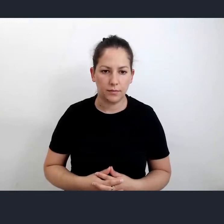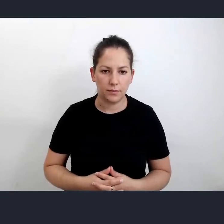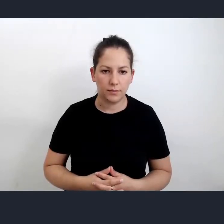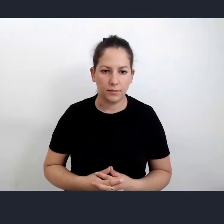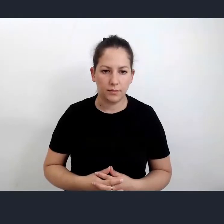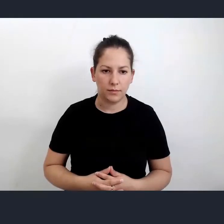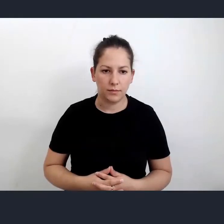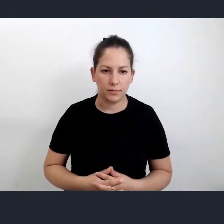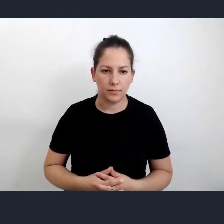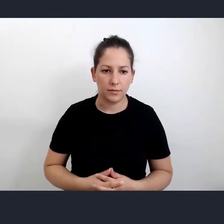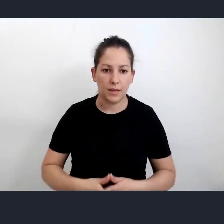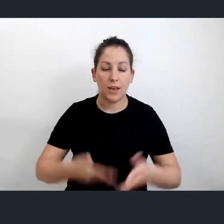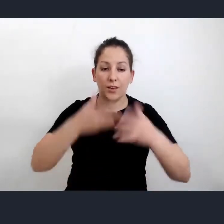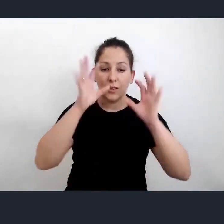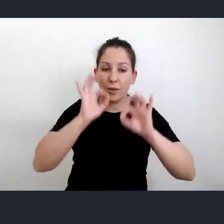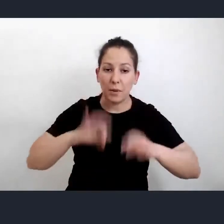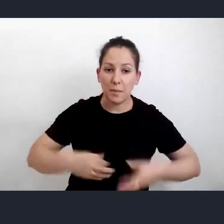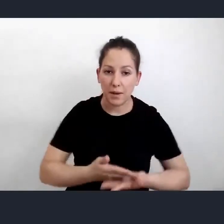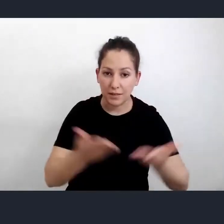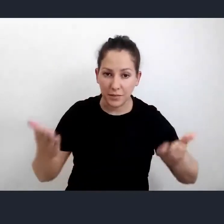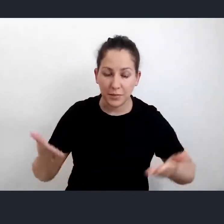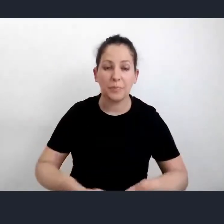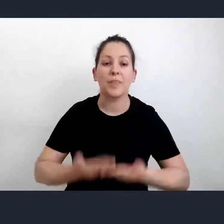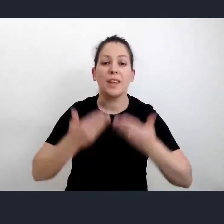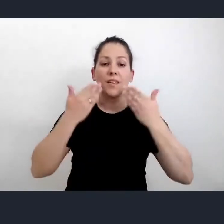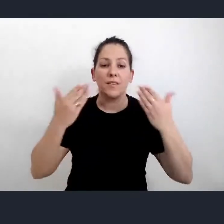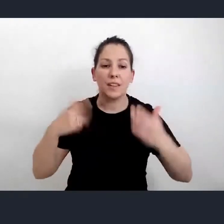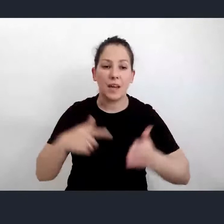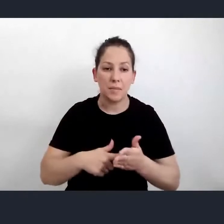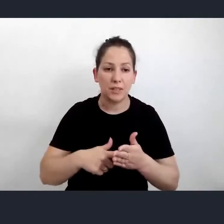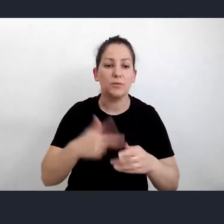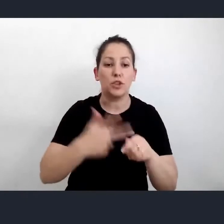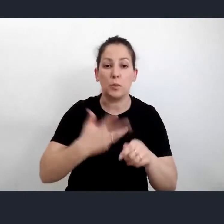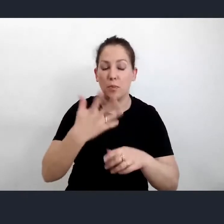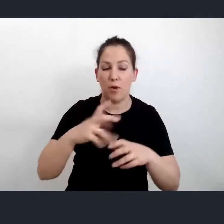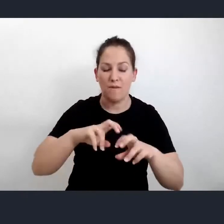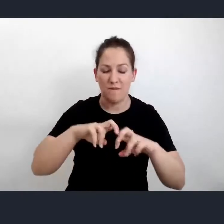Dzień dobry państwu. Witamy podczas 35. już Forum Rozwoju Lokalnego,